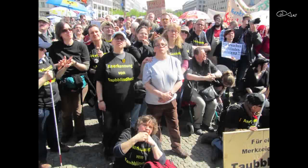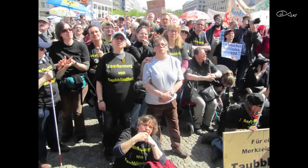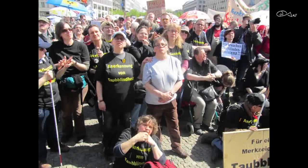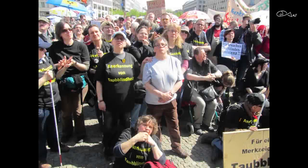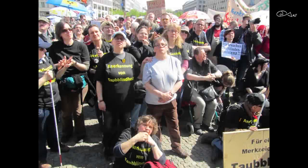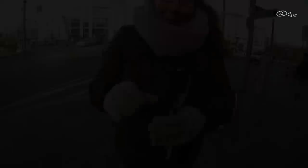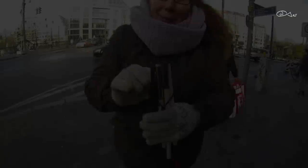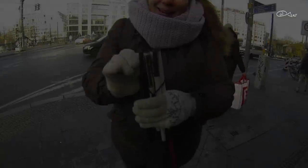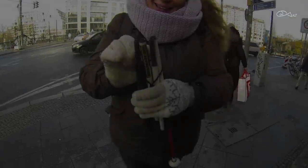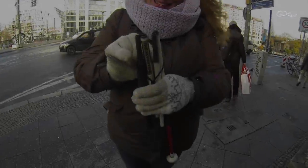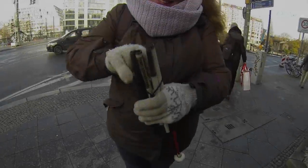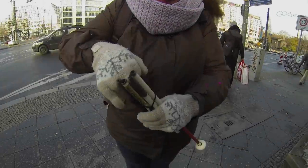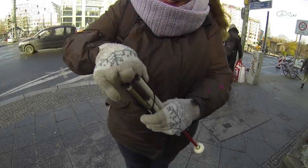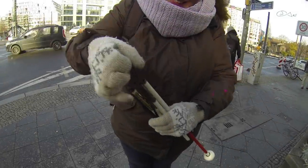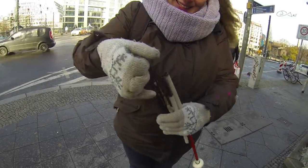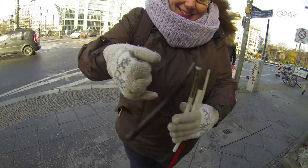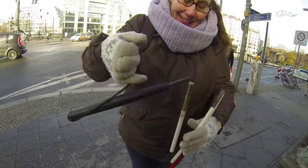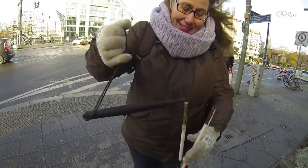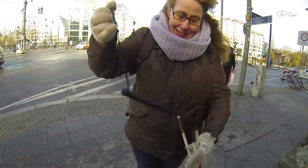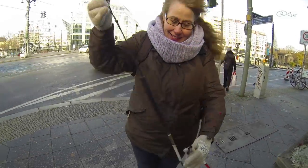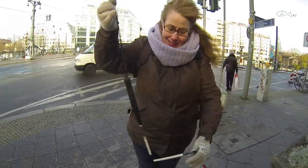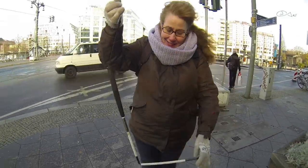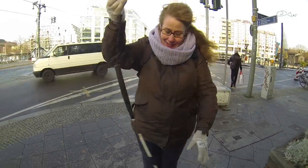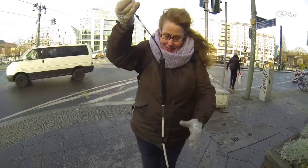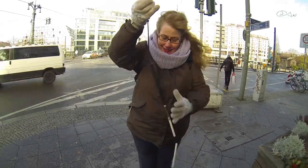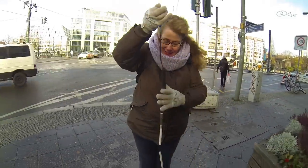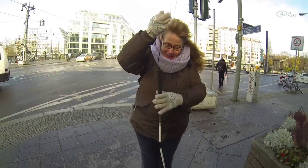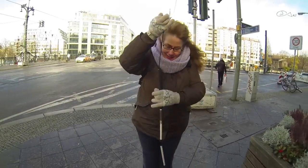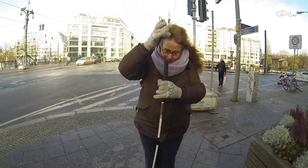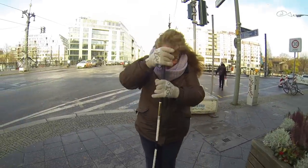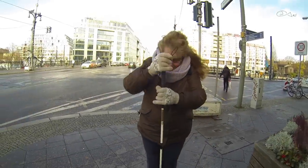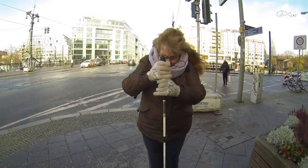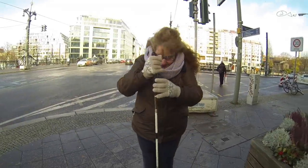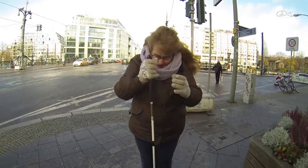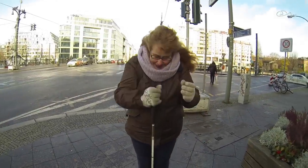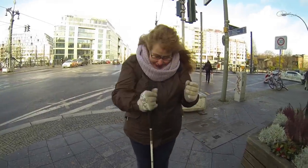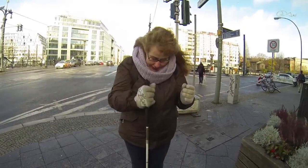(Autos fahren vorbei) (Der Stock klappert)